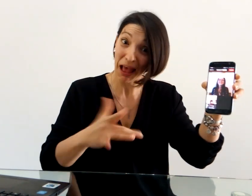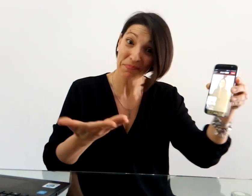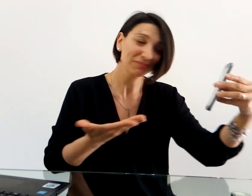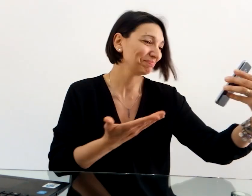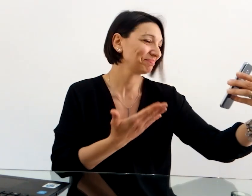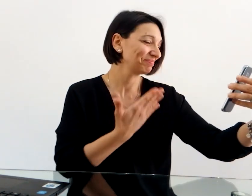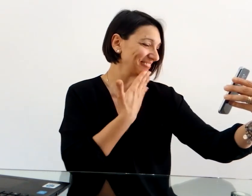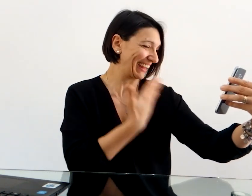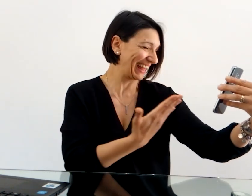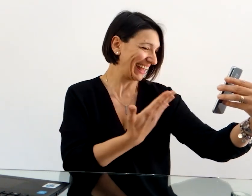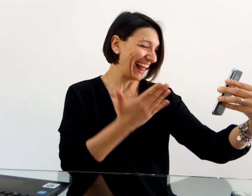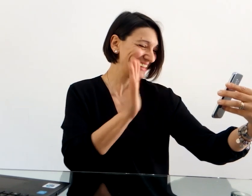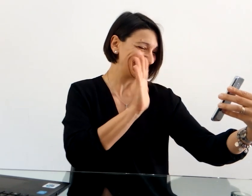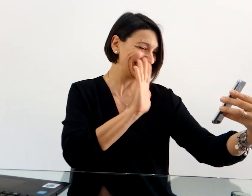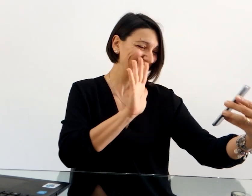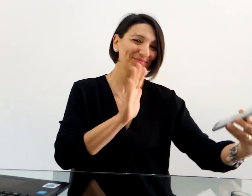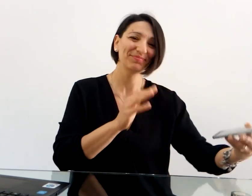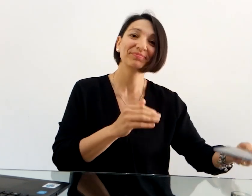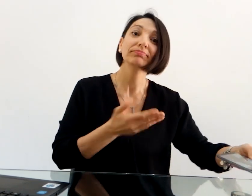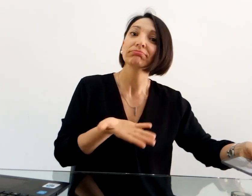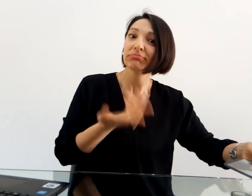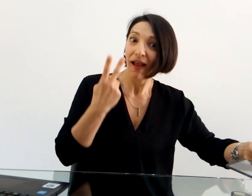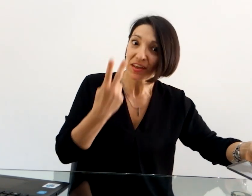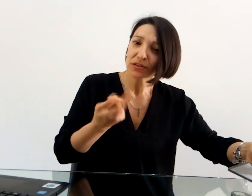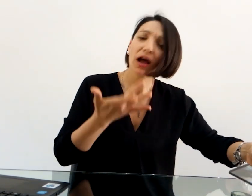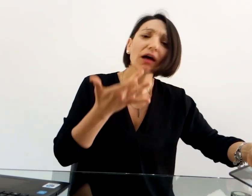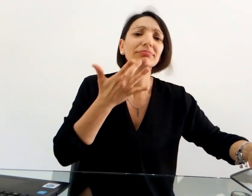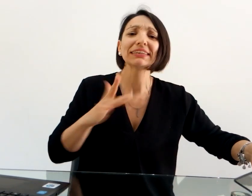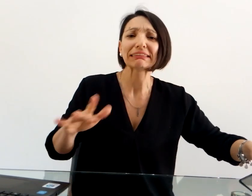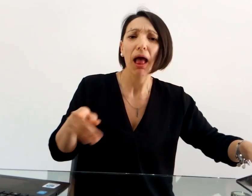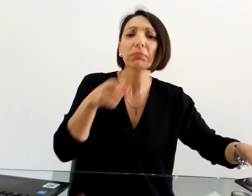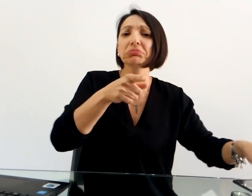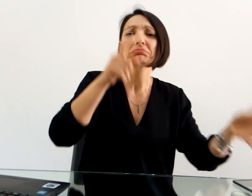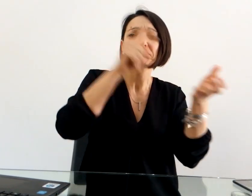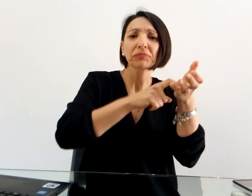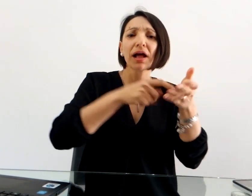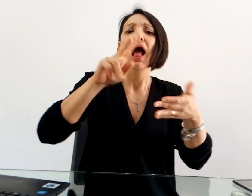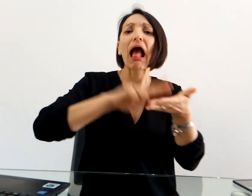Grazie, ciao! Avete visto? È facile!